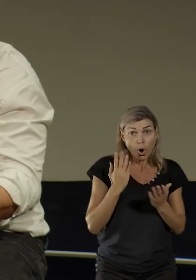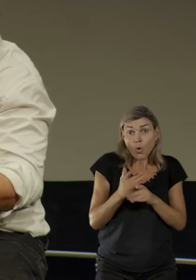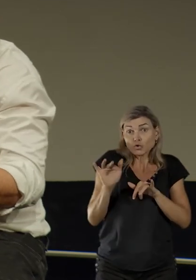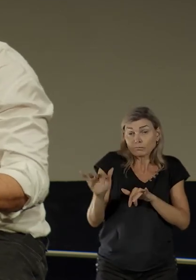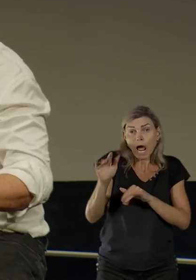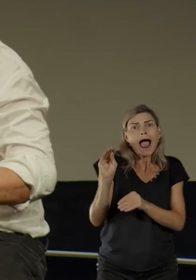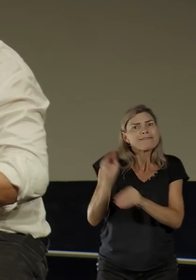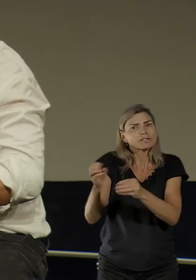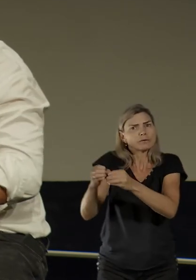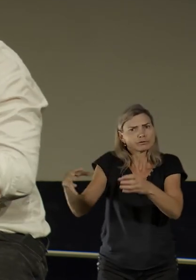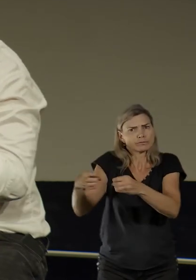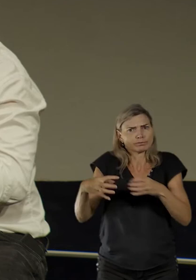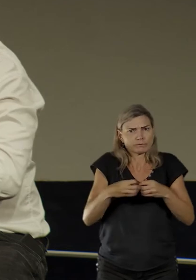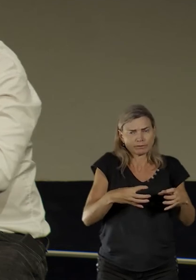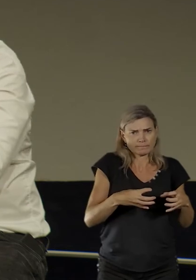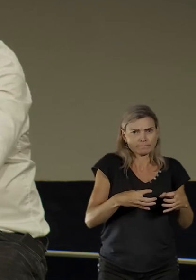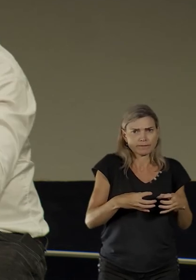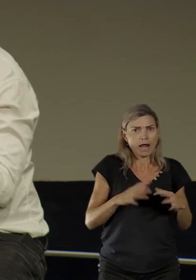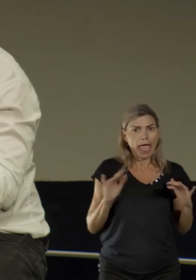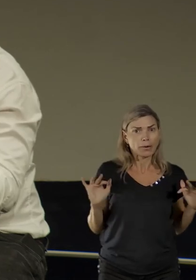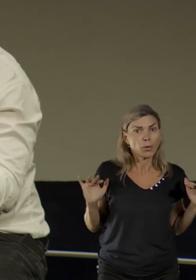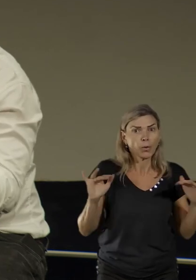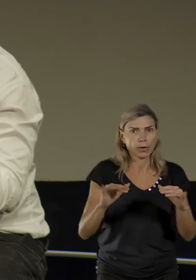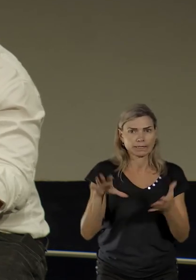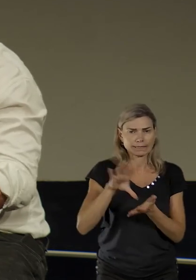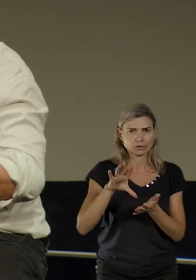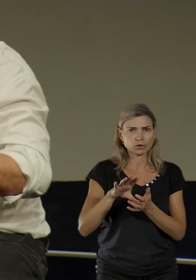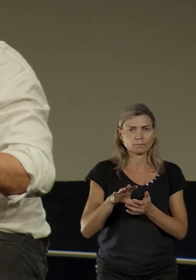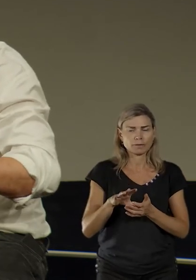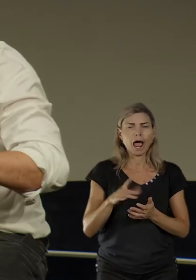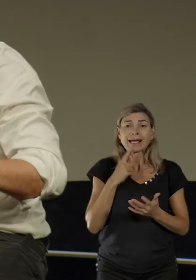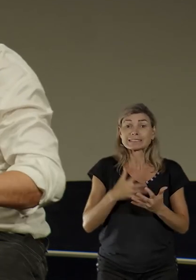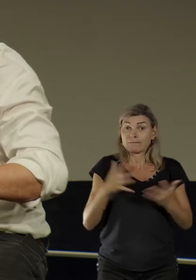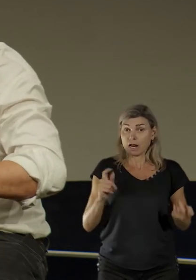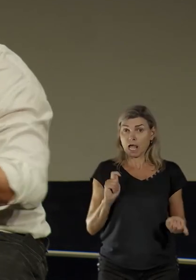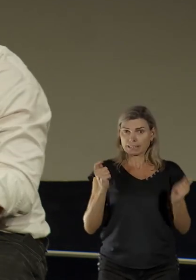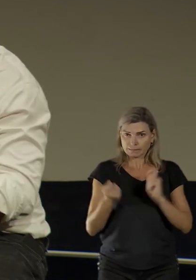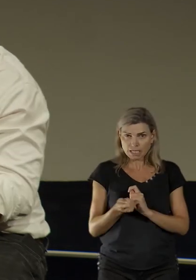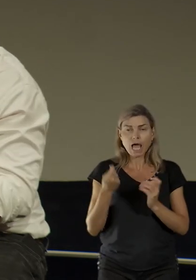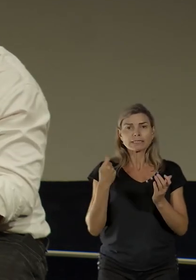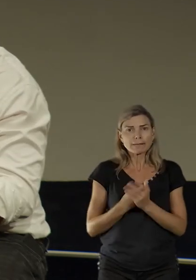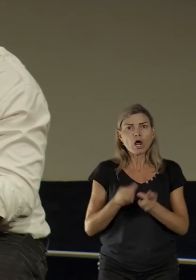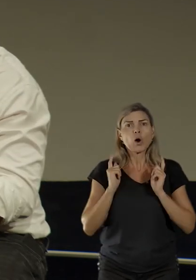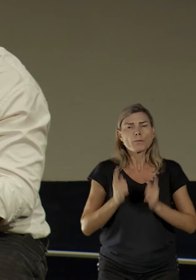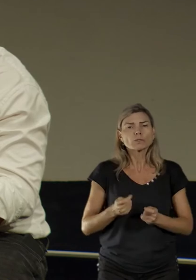Ale aby se ta věc ideově zásadně změnila, je potřeba rozvíjet i tangenciální vztahy.